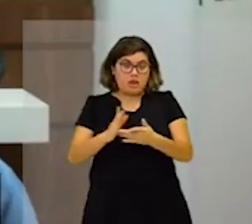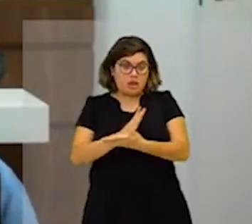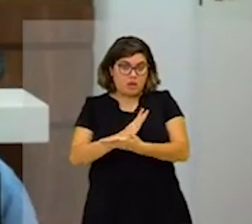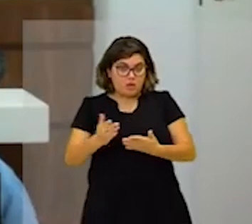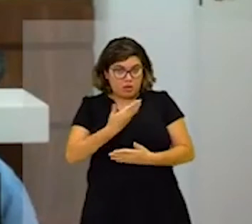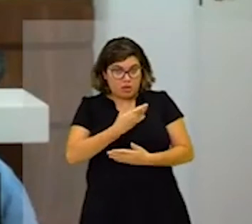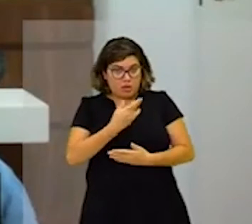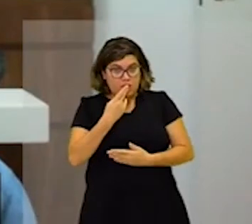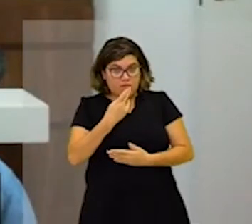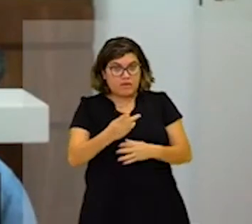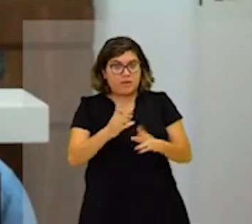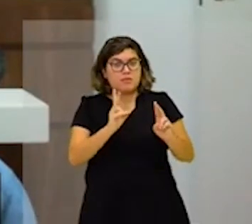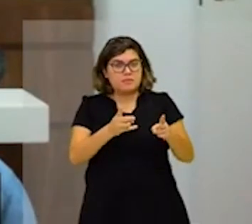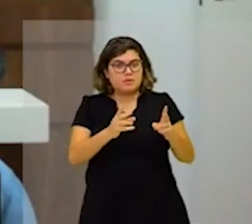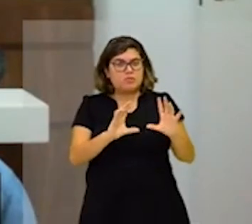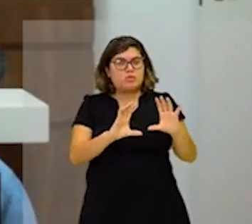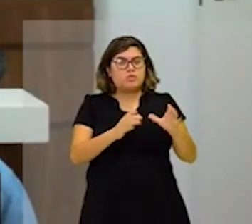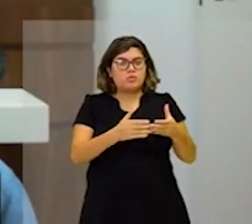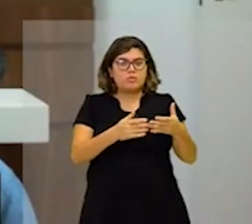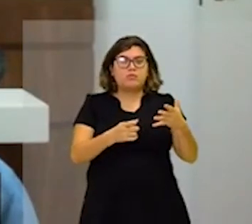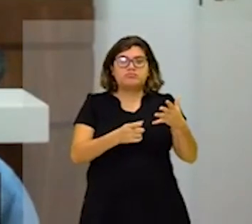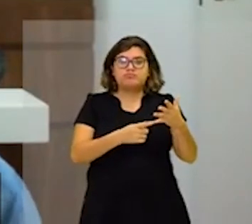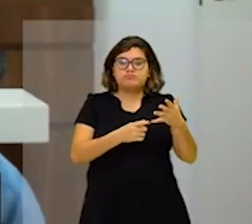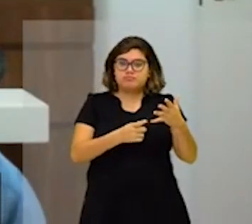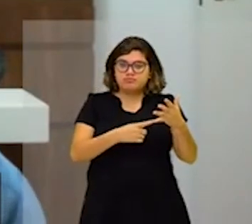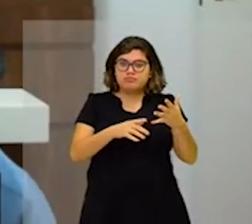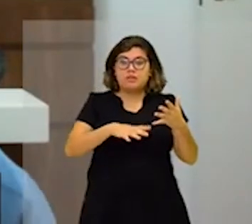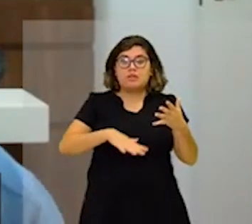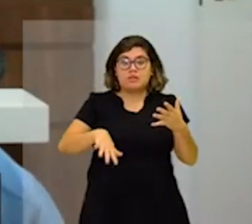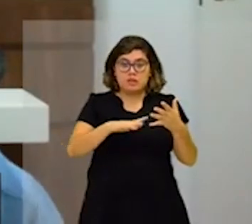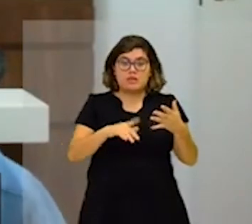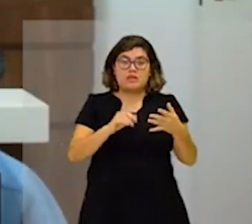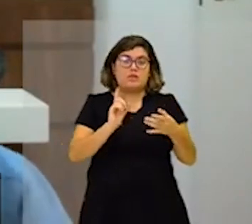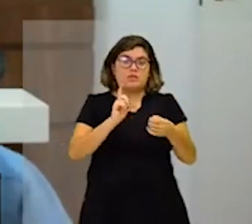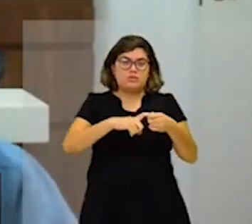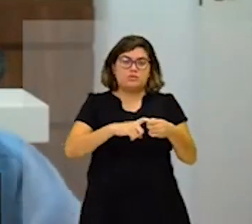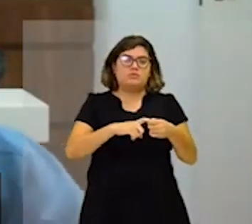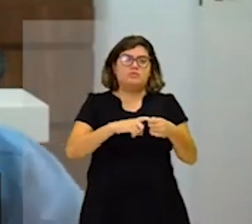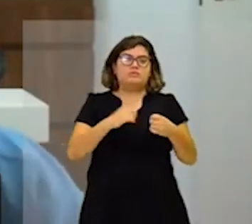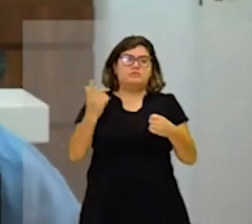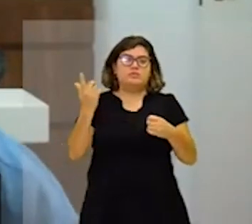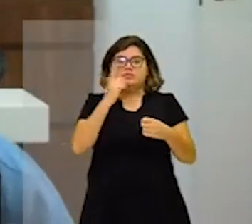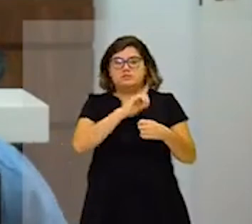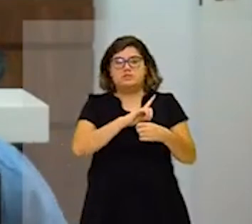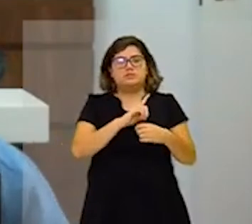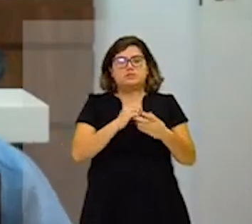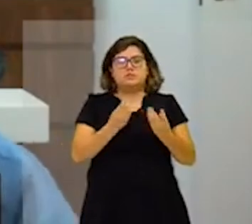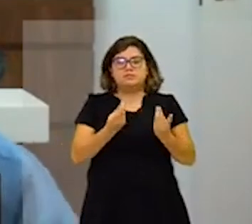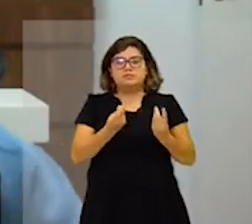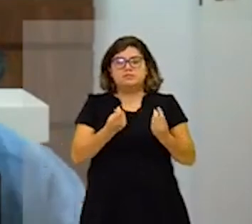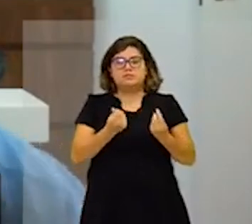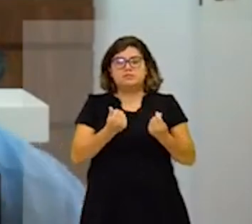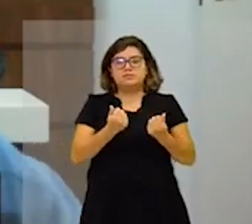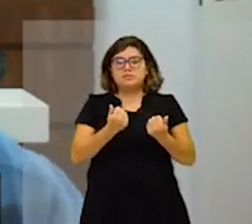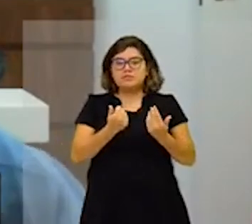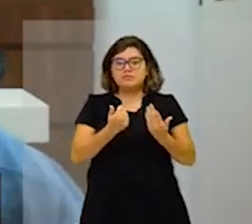as minorias O Retorno não seria ruim né na medida em que aumentaria a disponibilidade